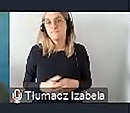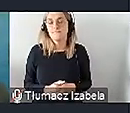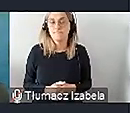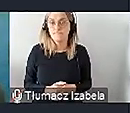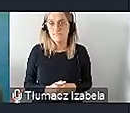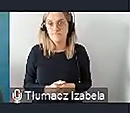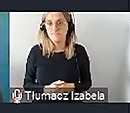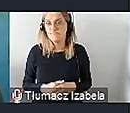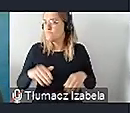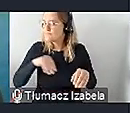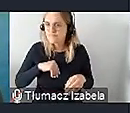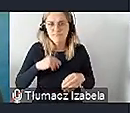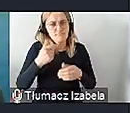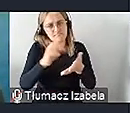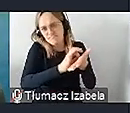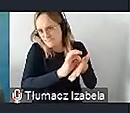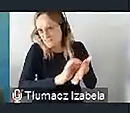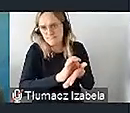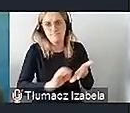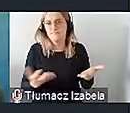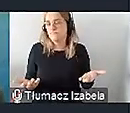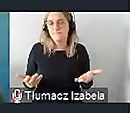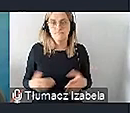coś, na czym będą mogli państwo rysować.